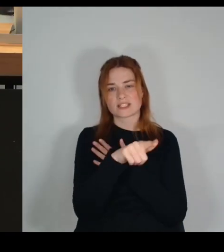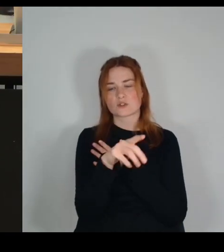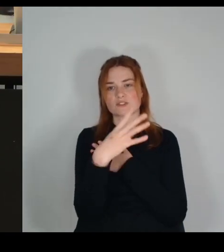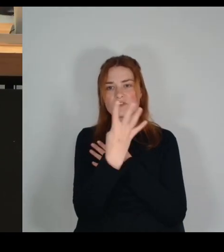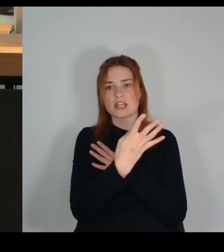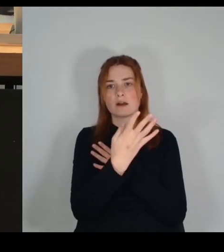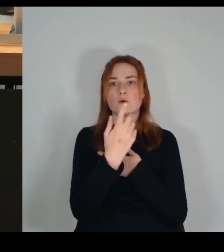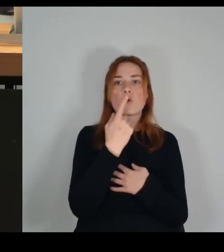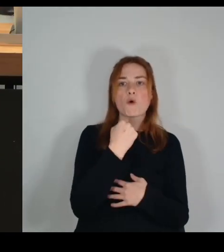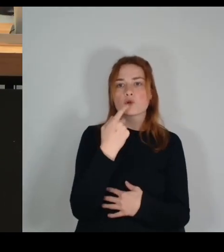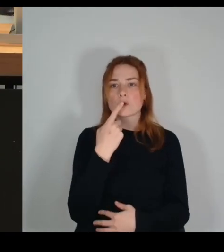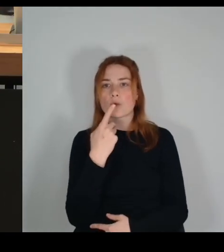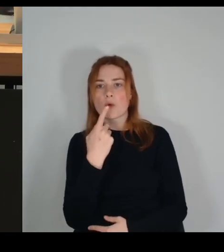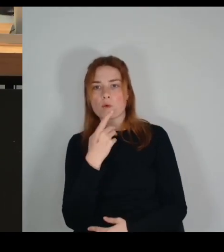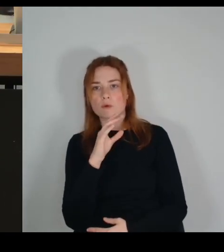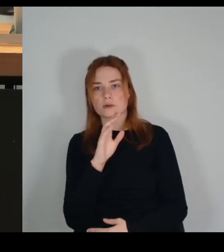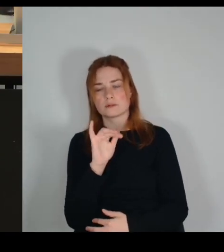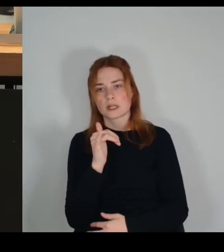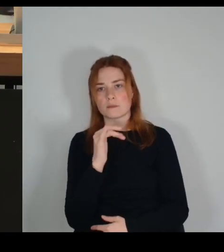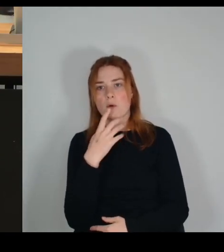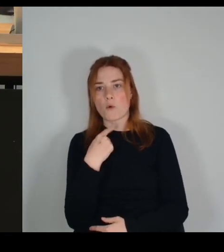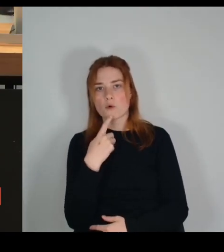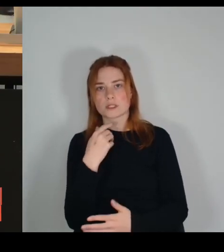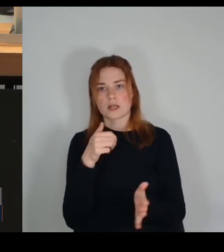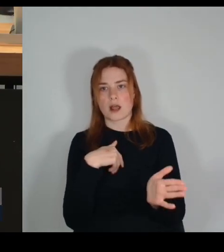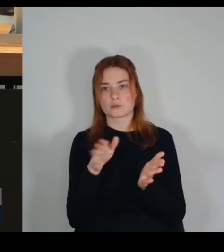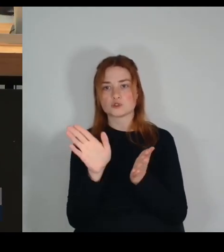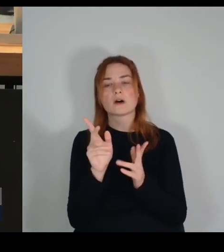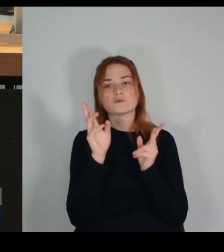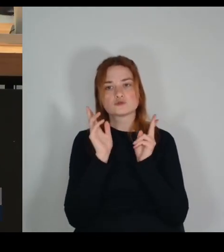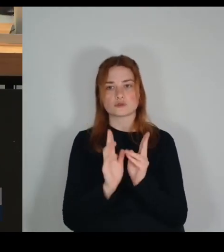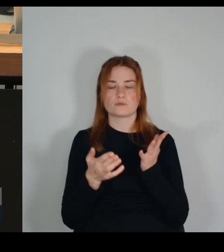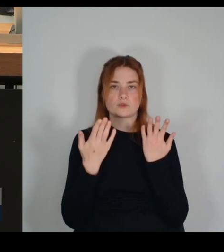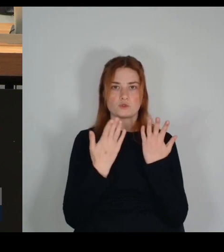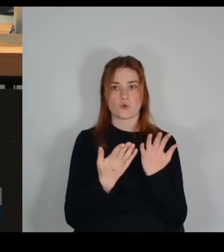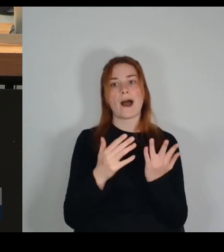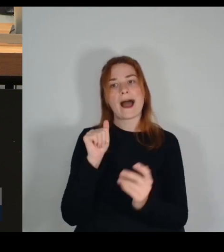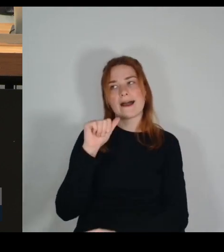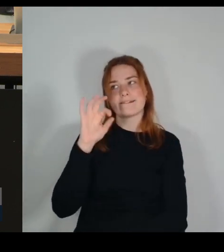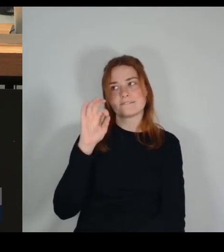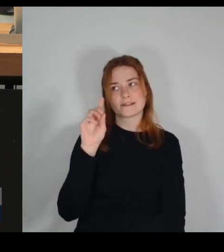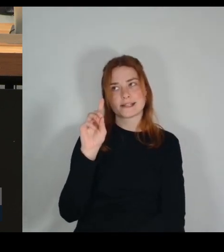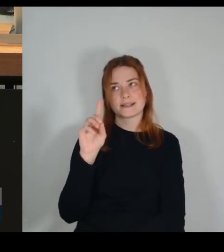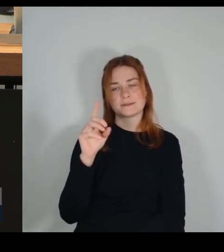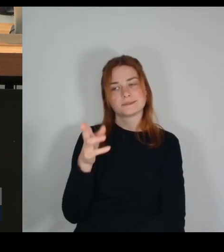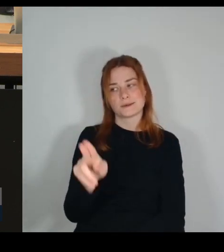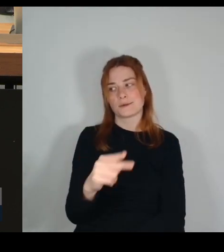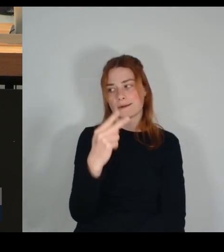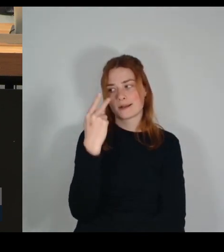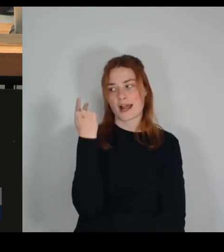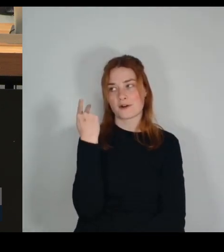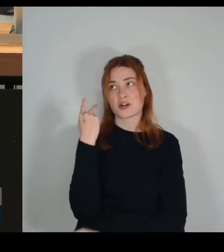Und dass die AfD gerne mal rückwärts schaut und sich bei den Anträgen an vergangenen Zeiten orientiert, das ist ja nun nicht das erste Mal.